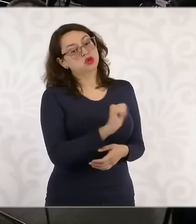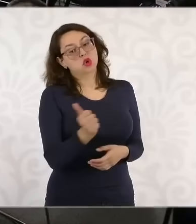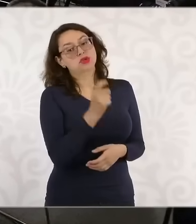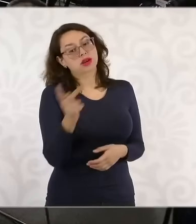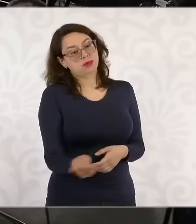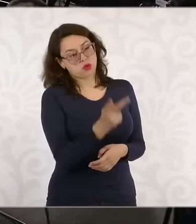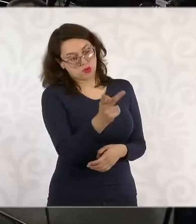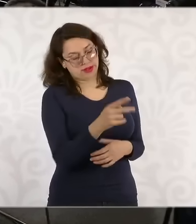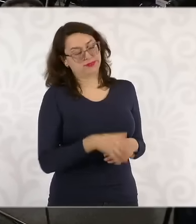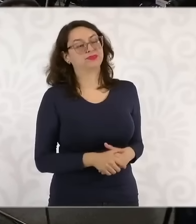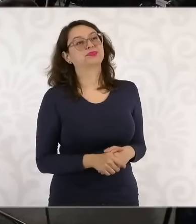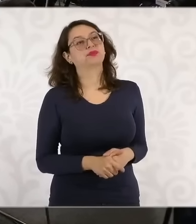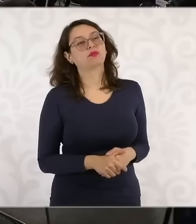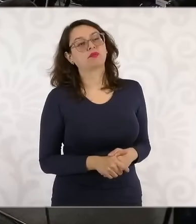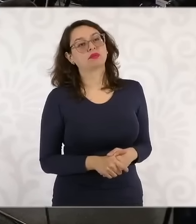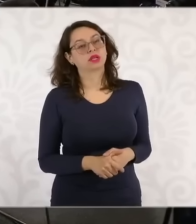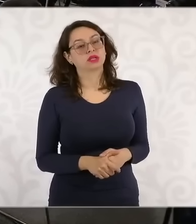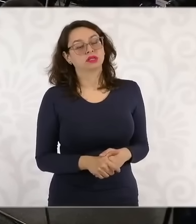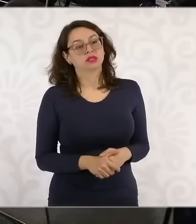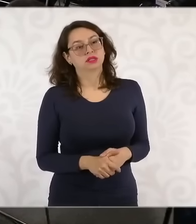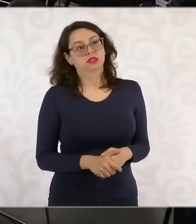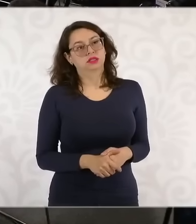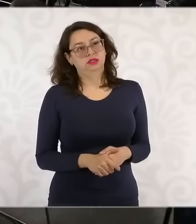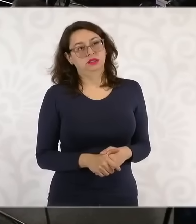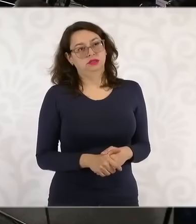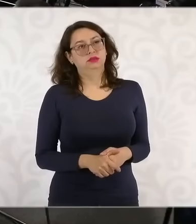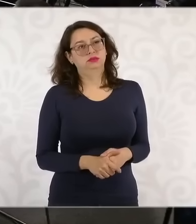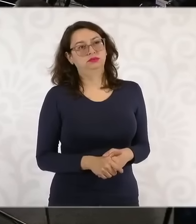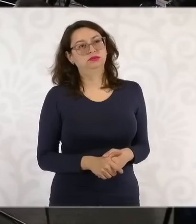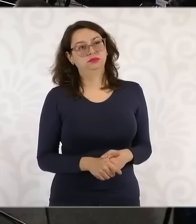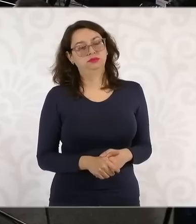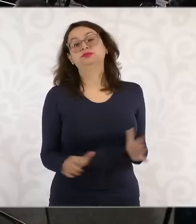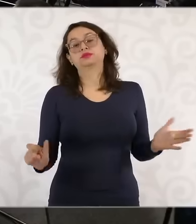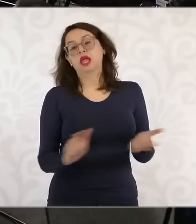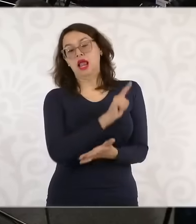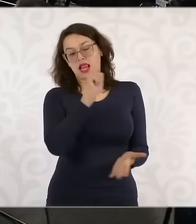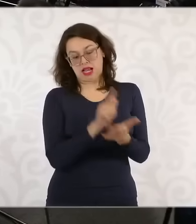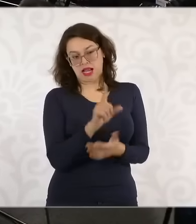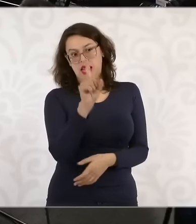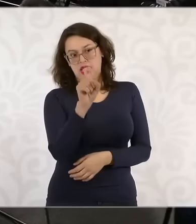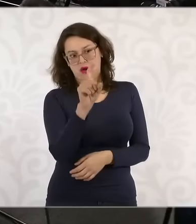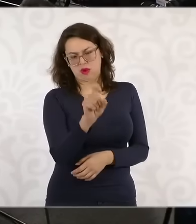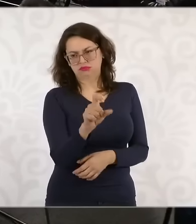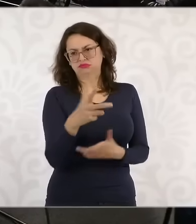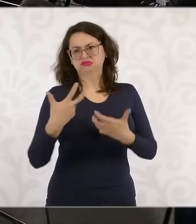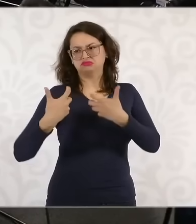eh, ¿cuál es la situación real en las protestas frente a la ley de agua? Hemos visto aquí este